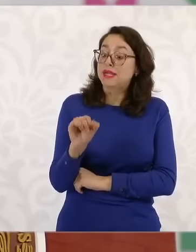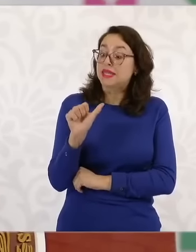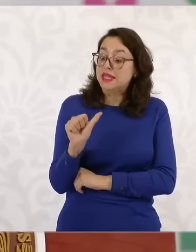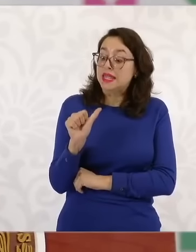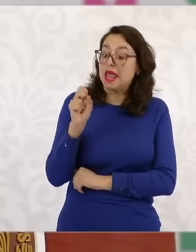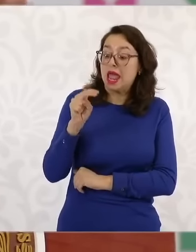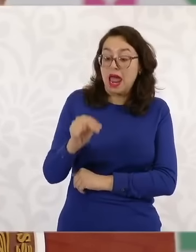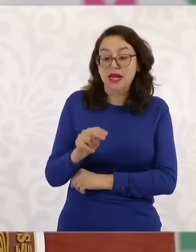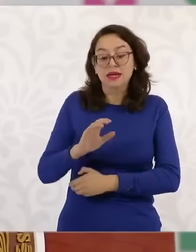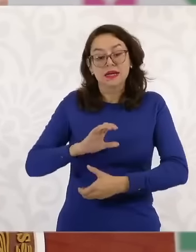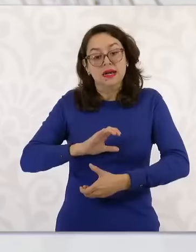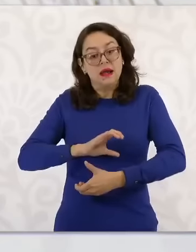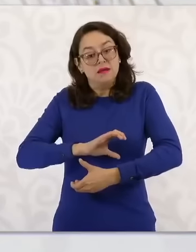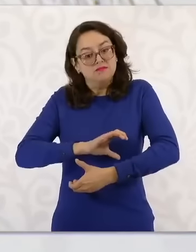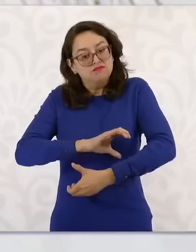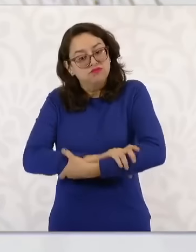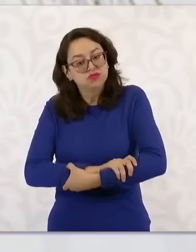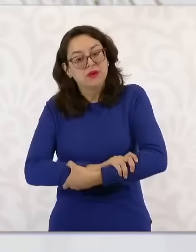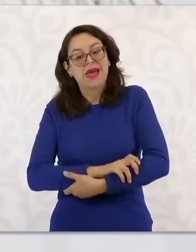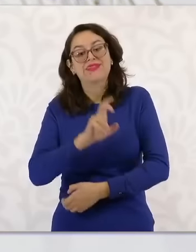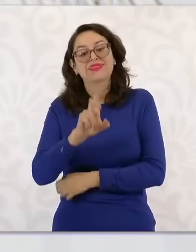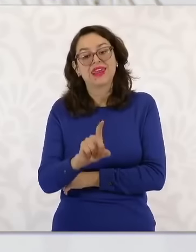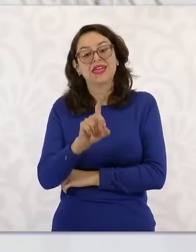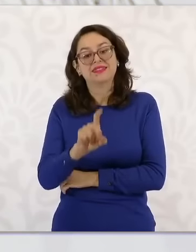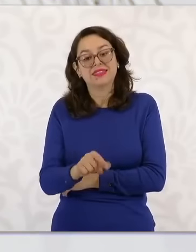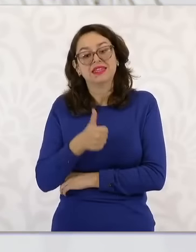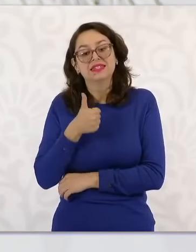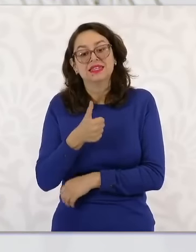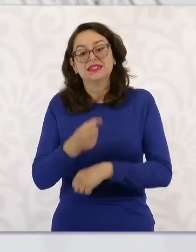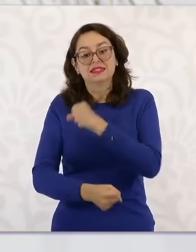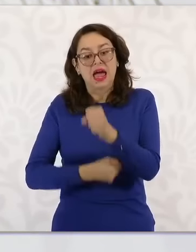porque gobernaron 36 años igual.